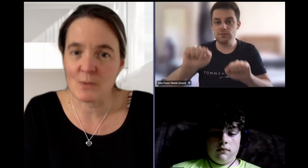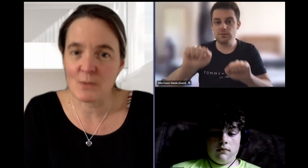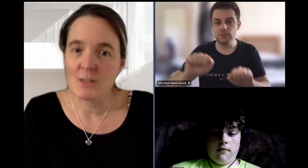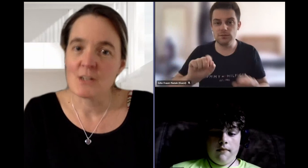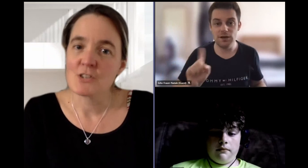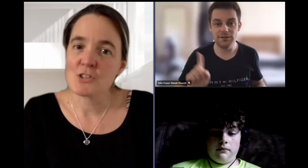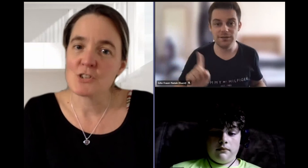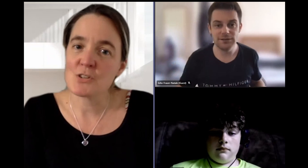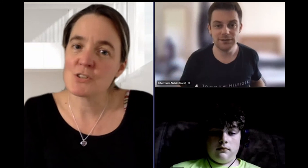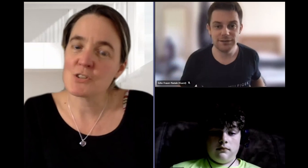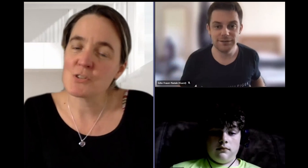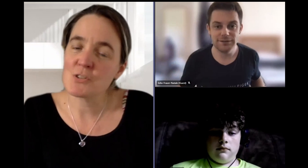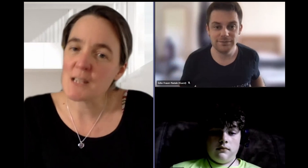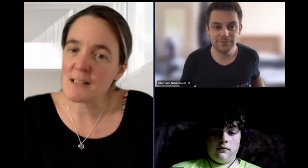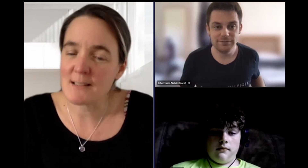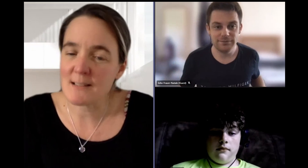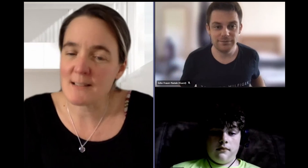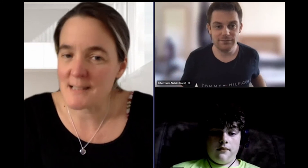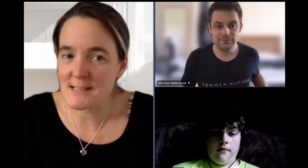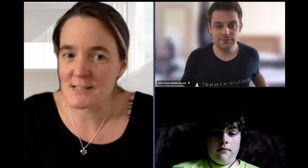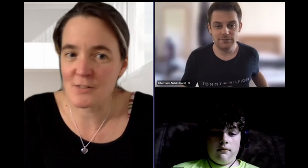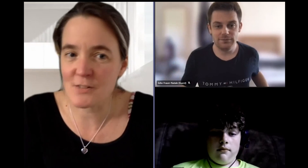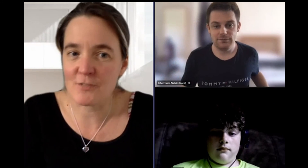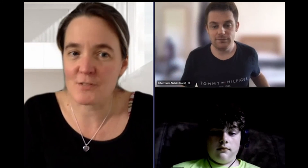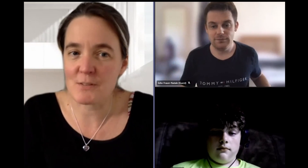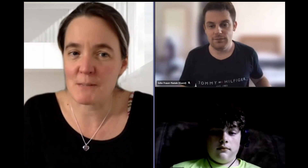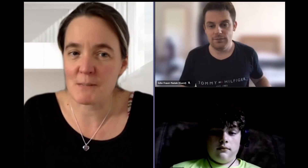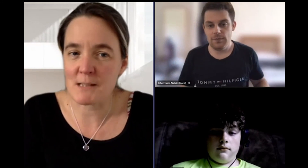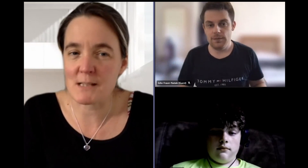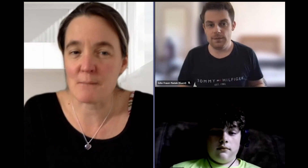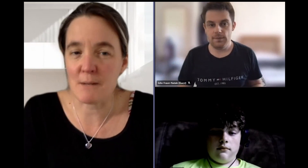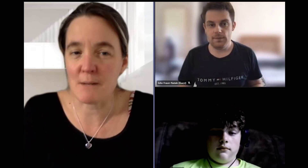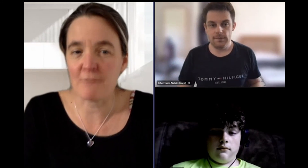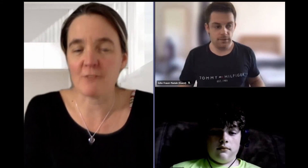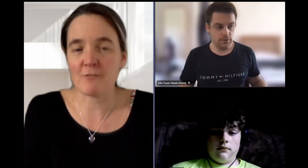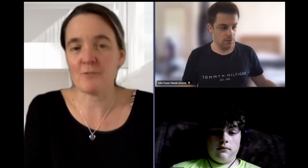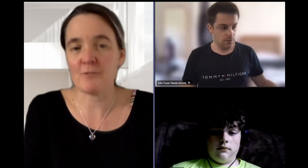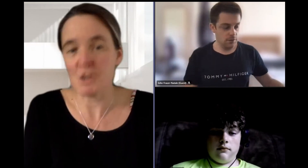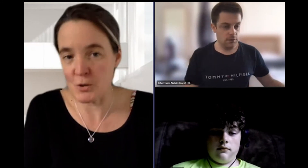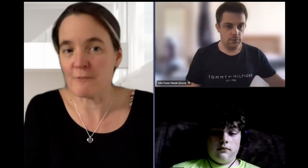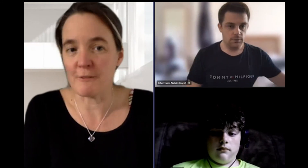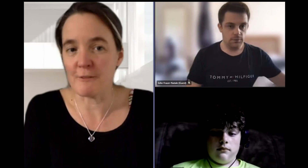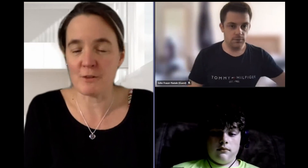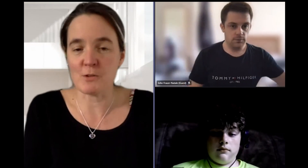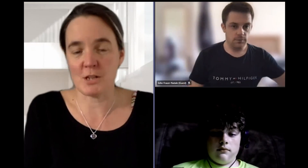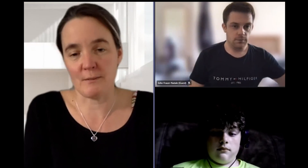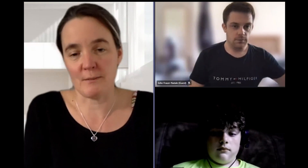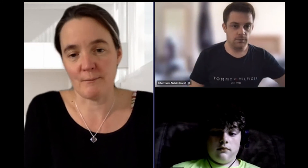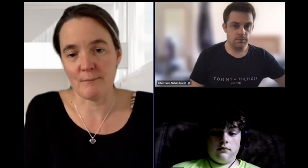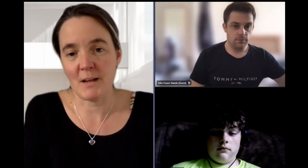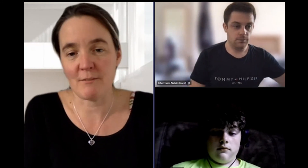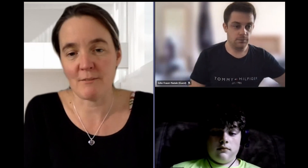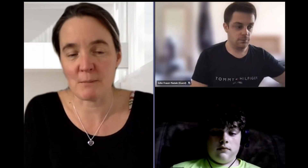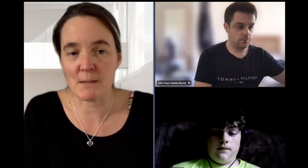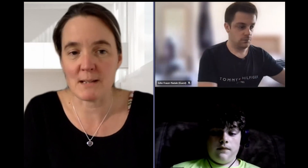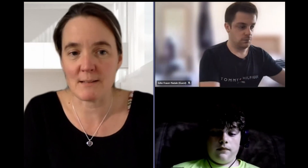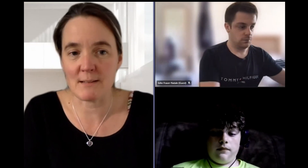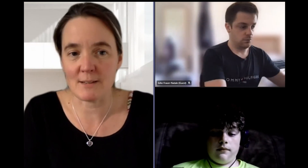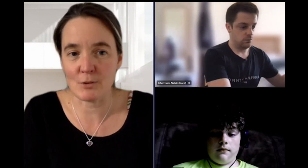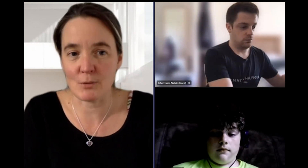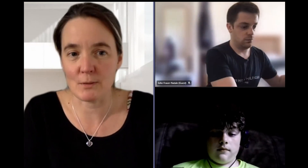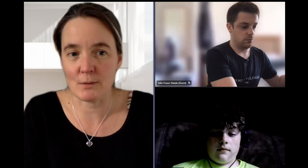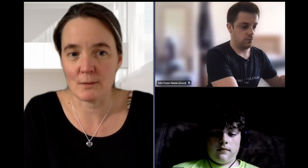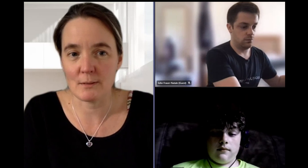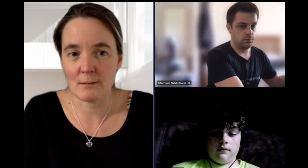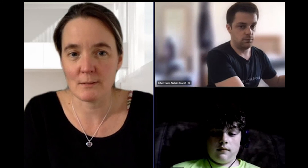felly, wyt ti’n meddwl bydd dy brofiad yn y rôl honno o fudd i ti yn y dyfodol?